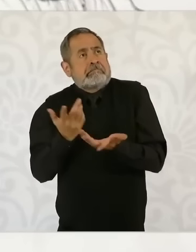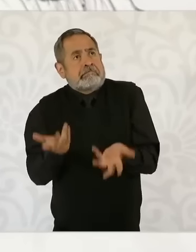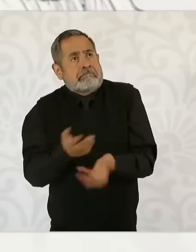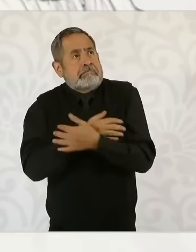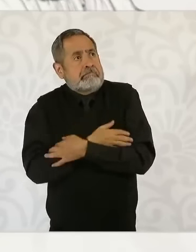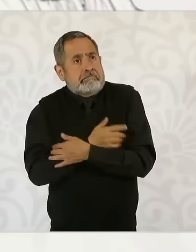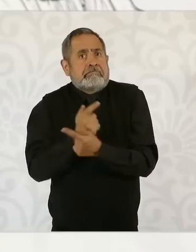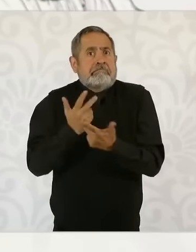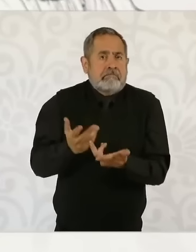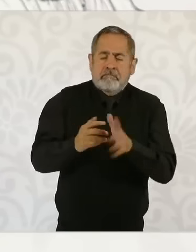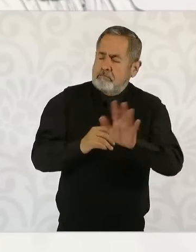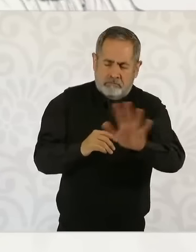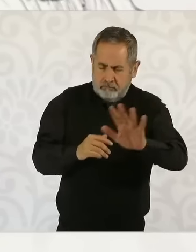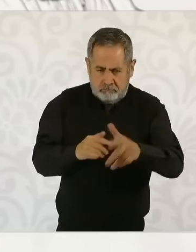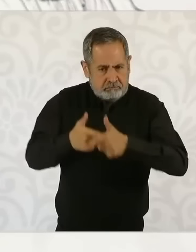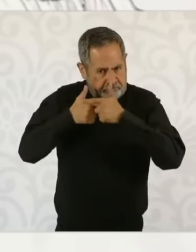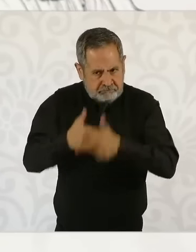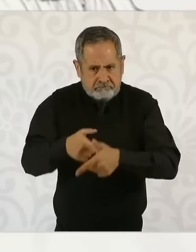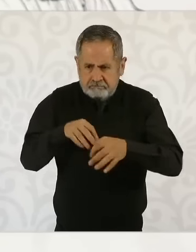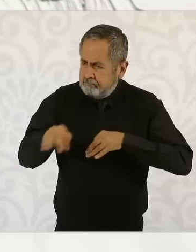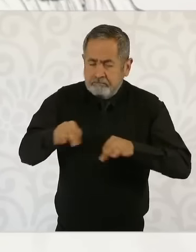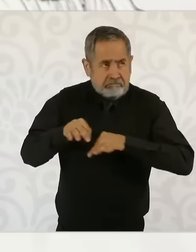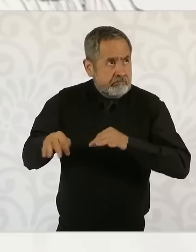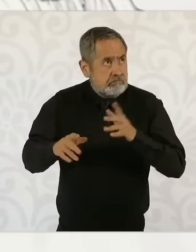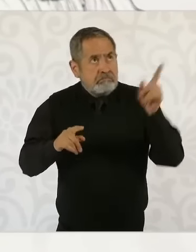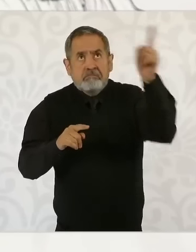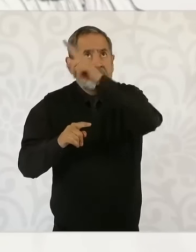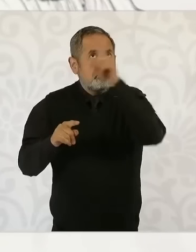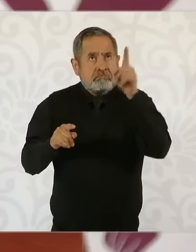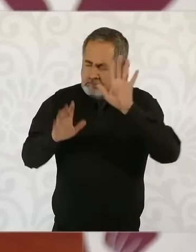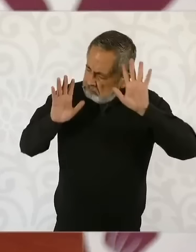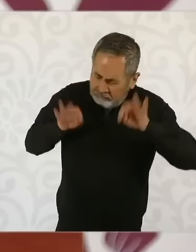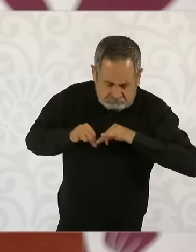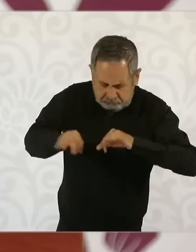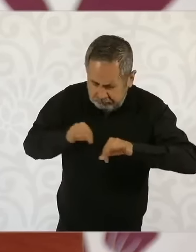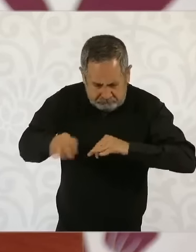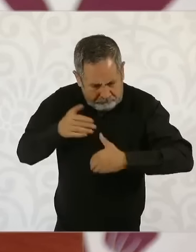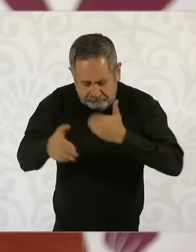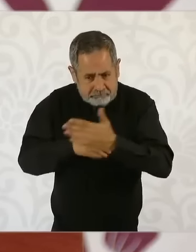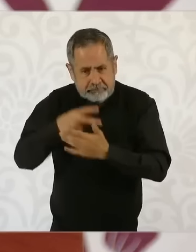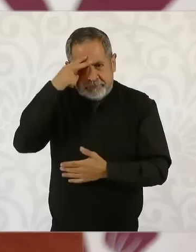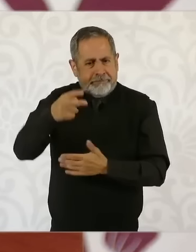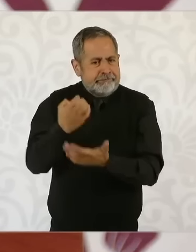internacional sino trabajar permanentemente no solo por el crecimiento económico sino sobre